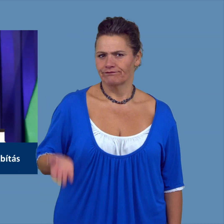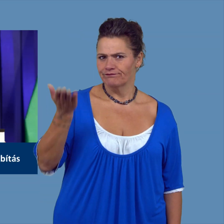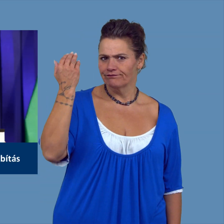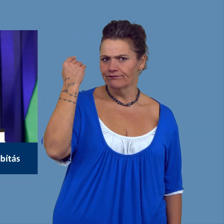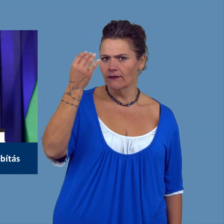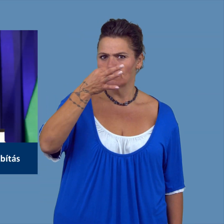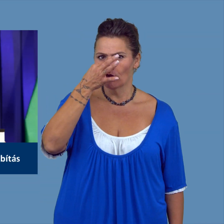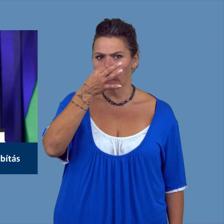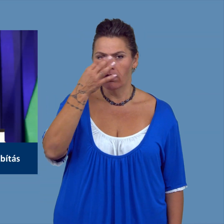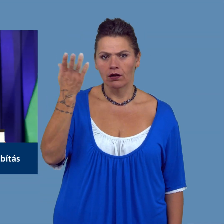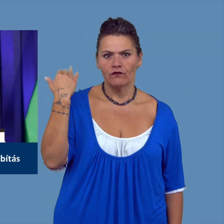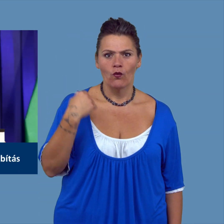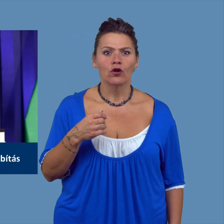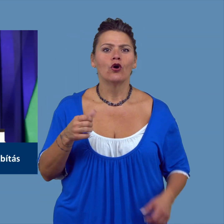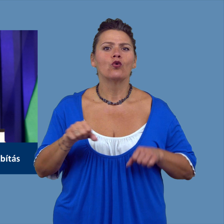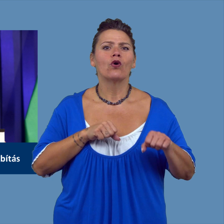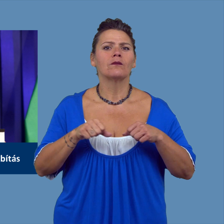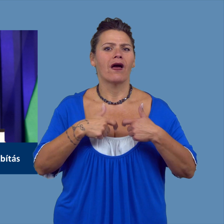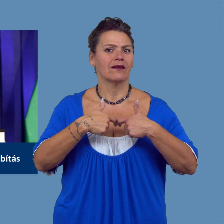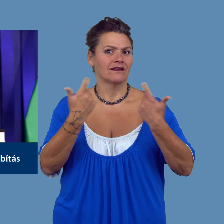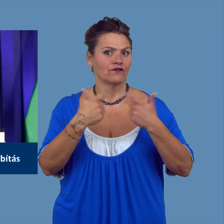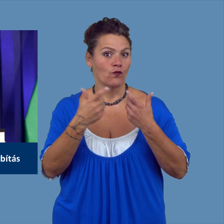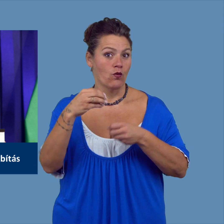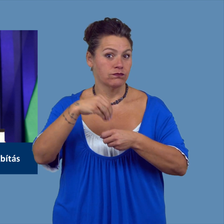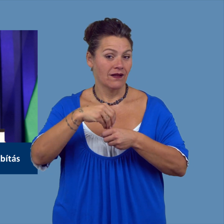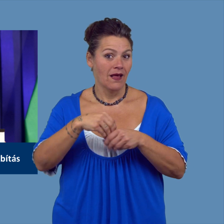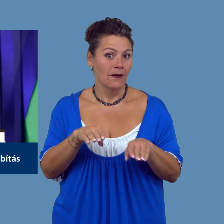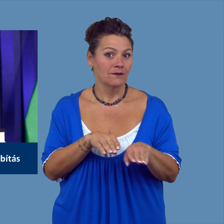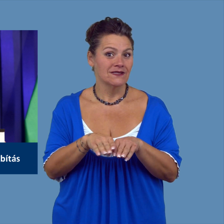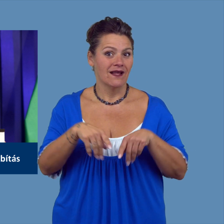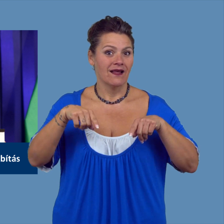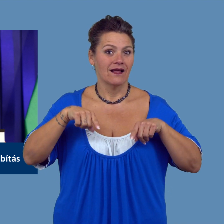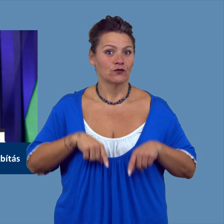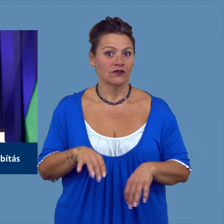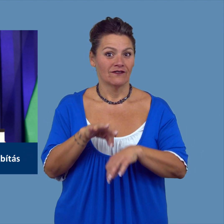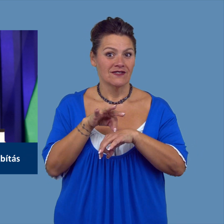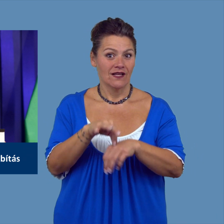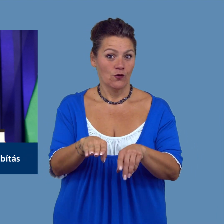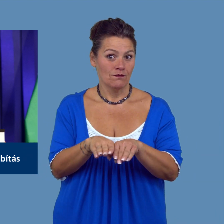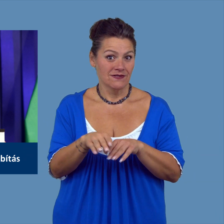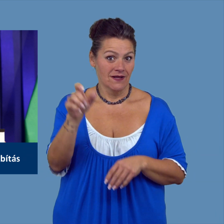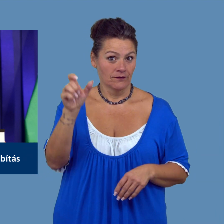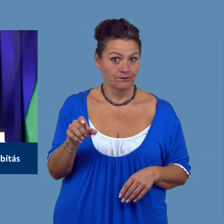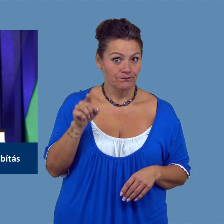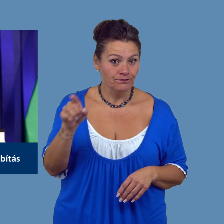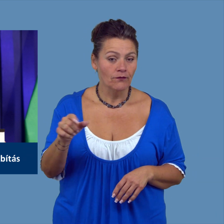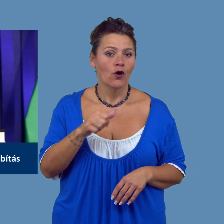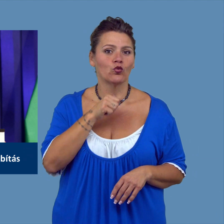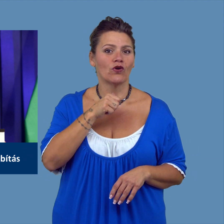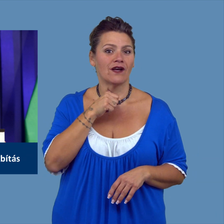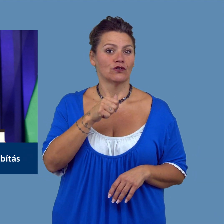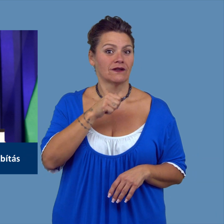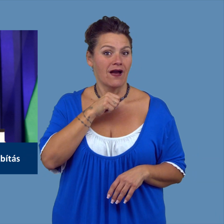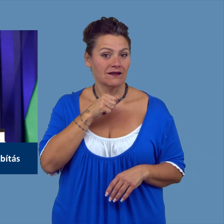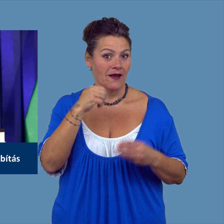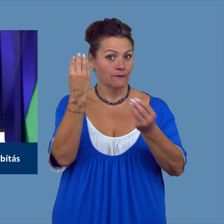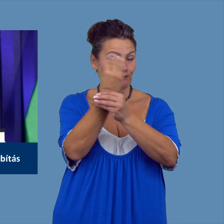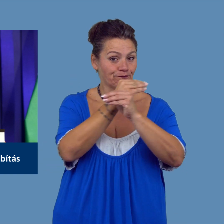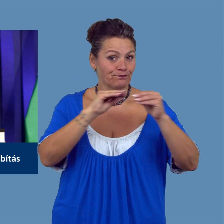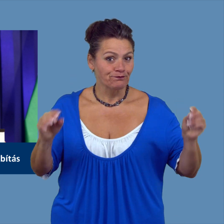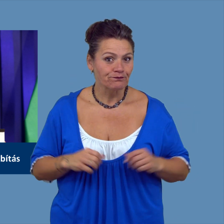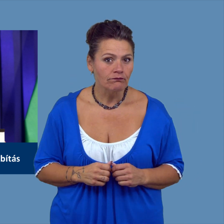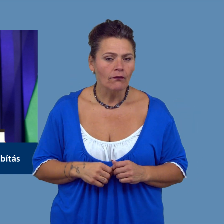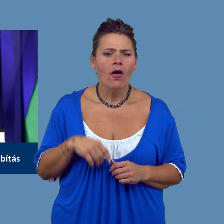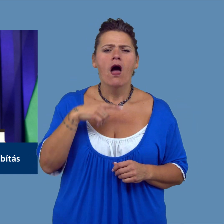Bejelentett a Miniszterelnökséget vezető miniszter, Gulyás Gergely szombaton, a Kormányinfón, hogy